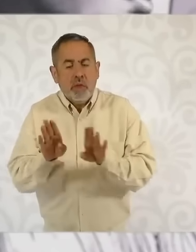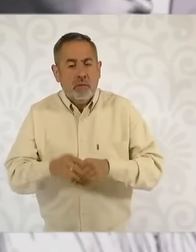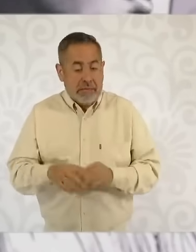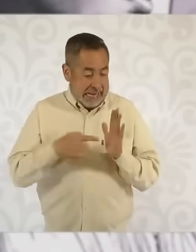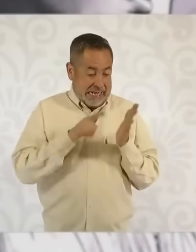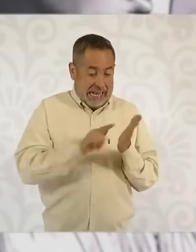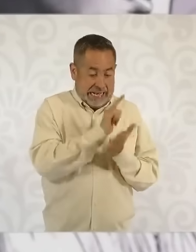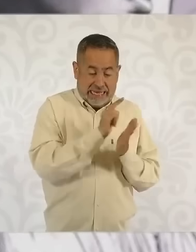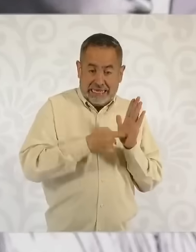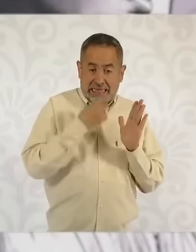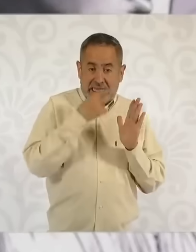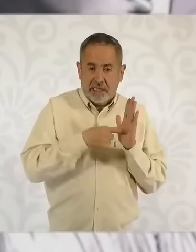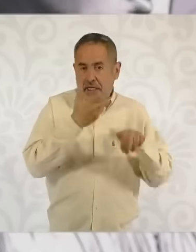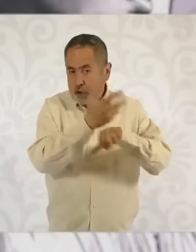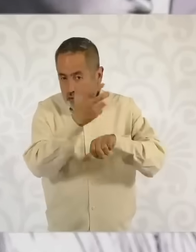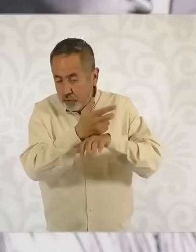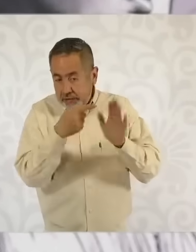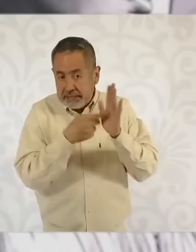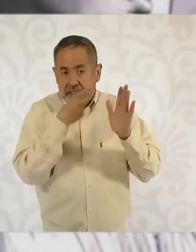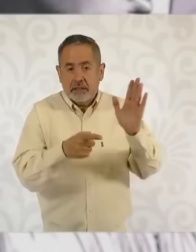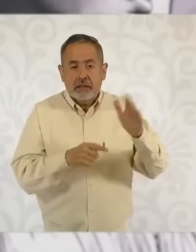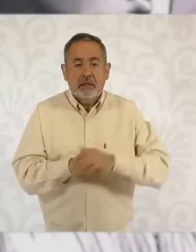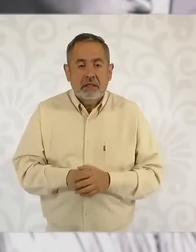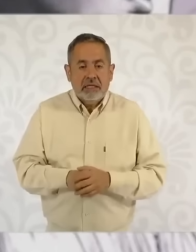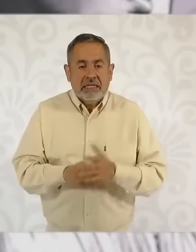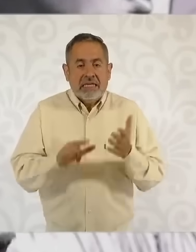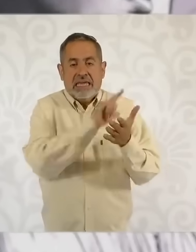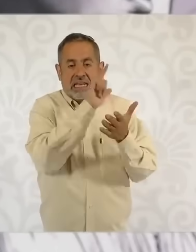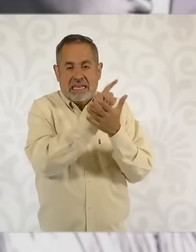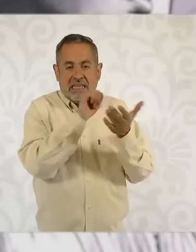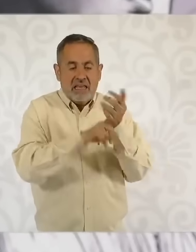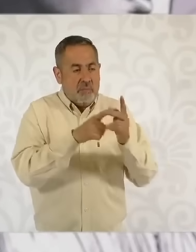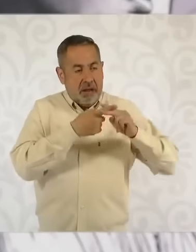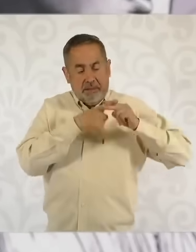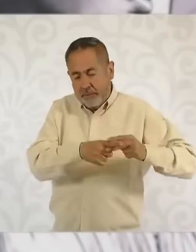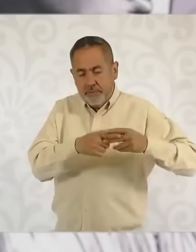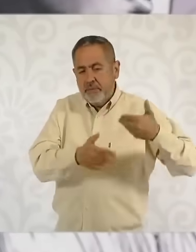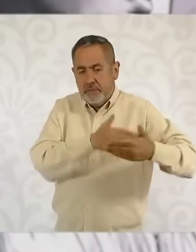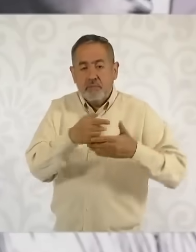dice en los Estados Unidos tiene una ley de implementación del tratado que a más tardar